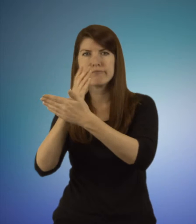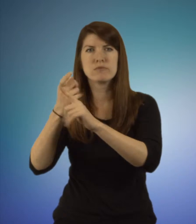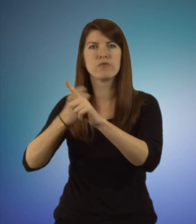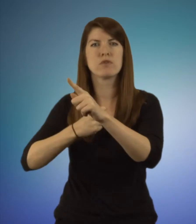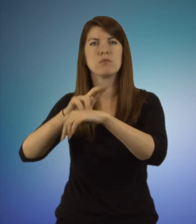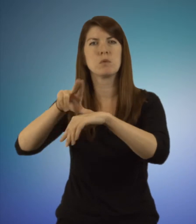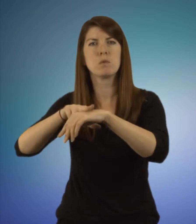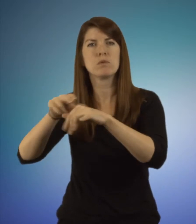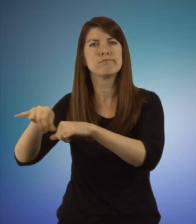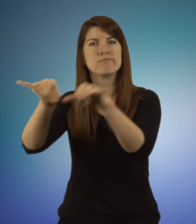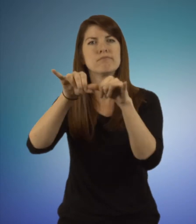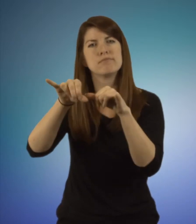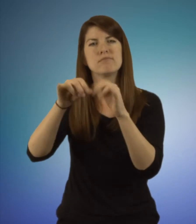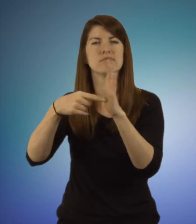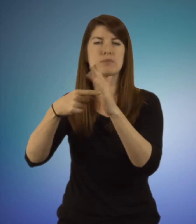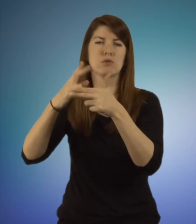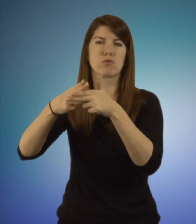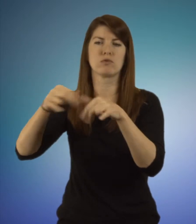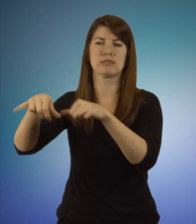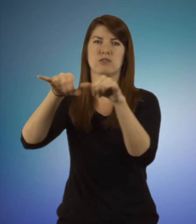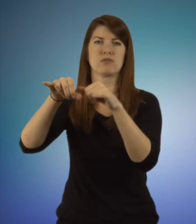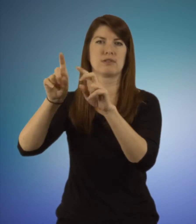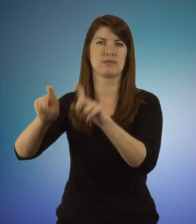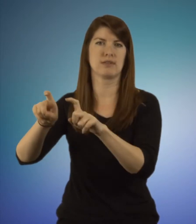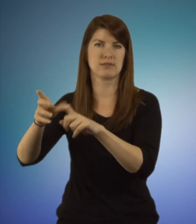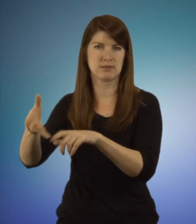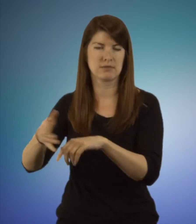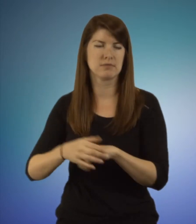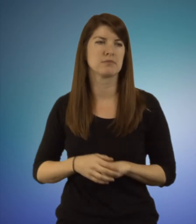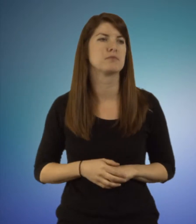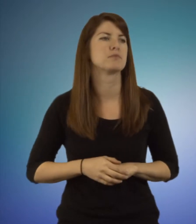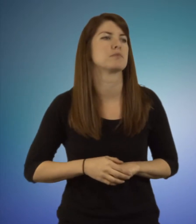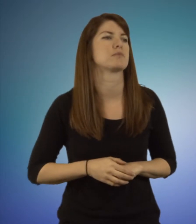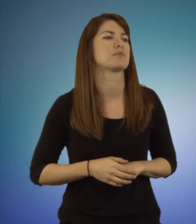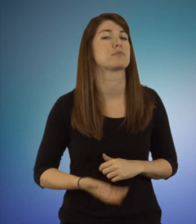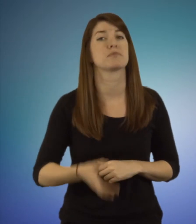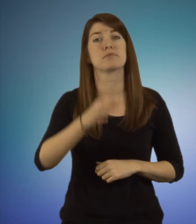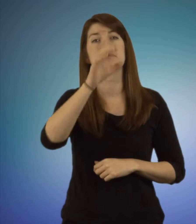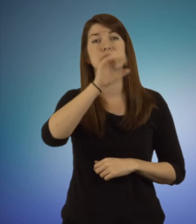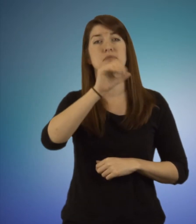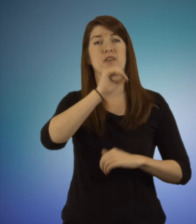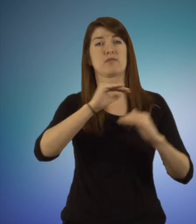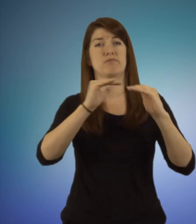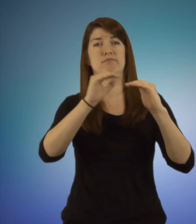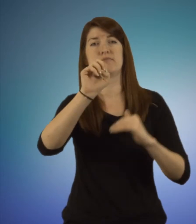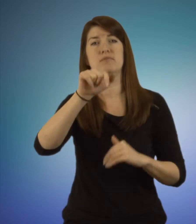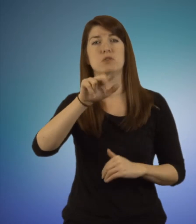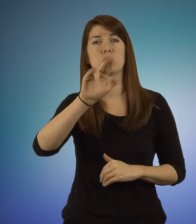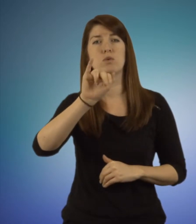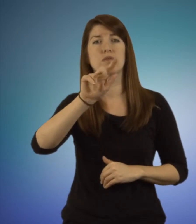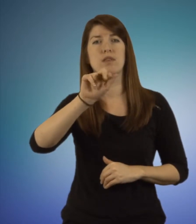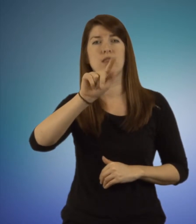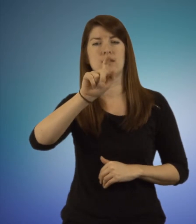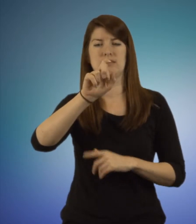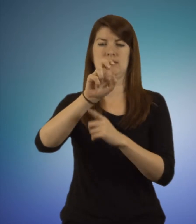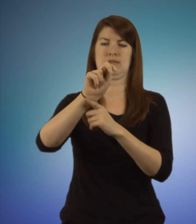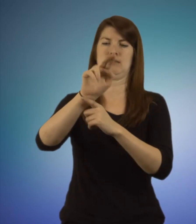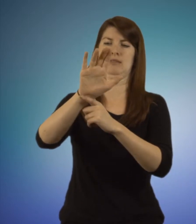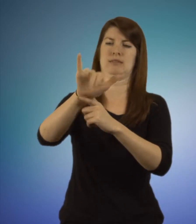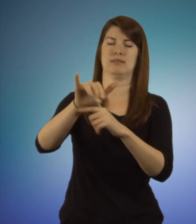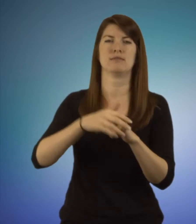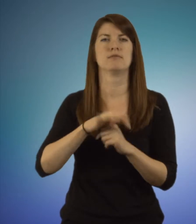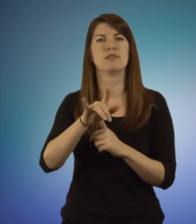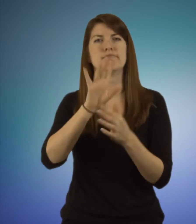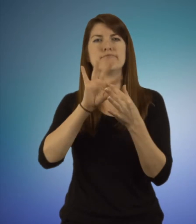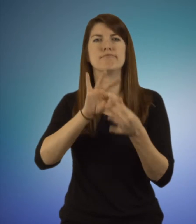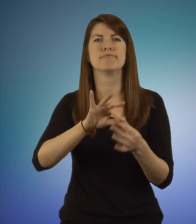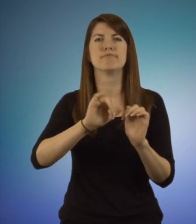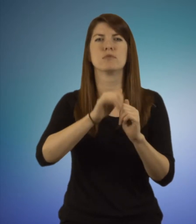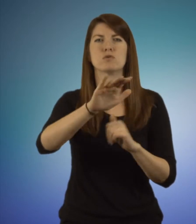La Edad de Equivalencia se refiere a cómo funciona su hijo en relación con los niños de la